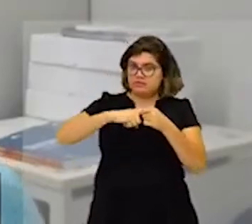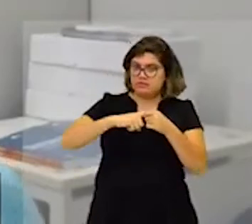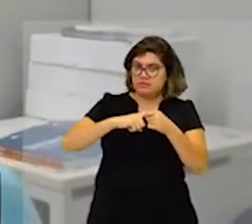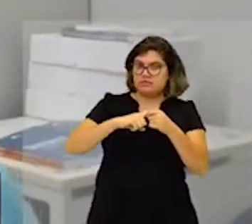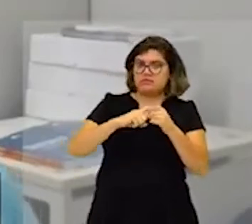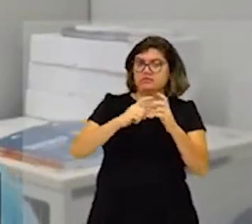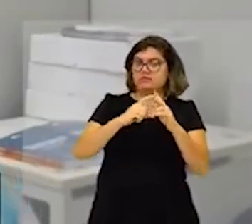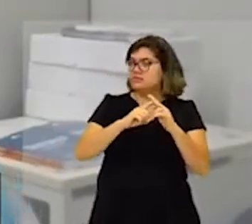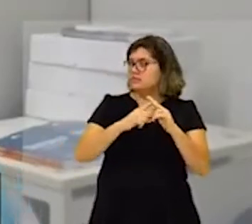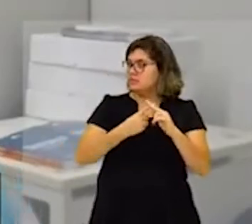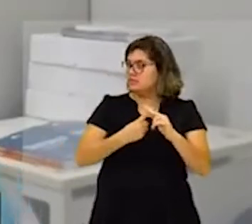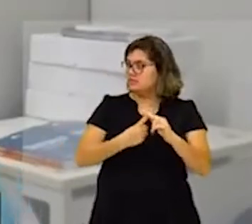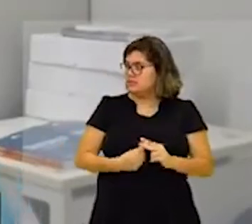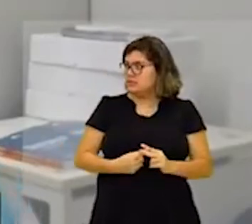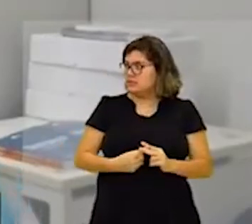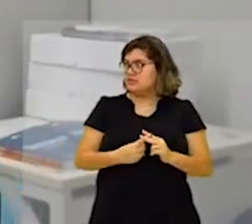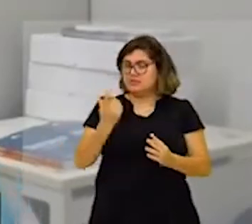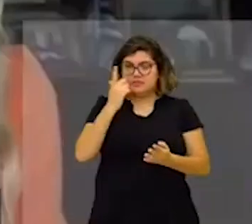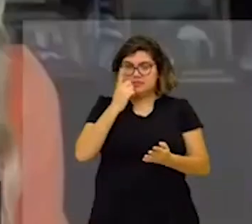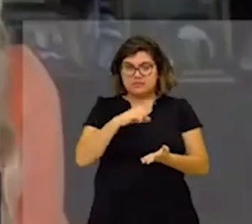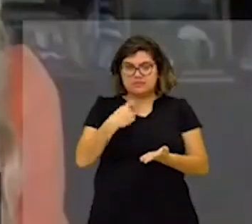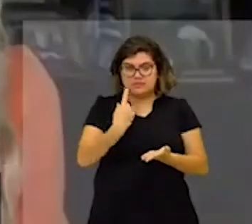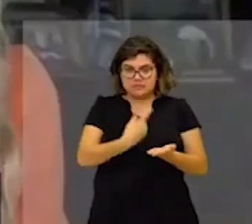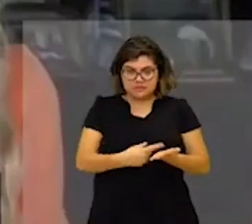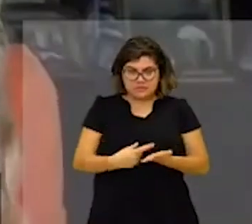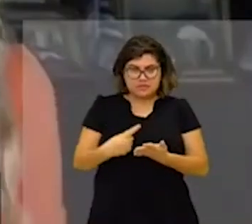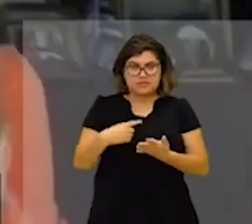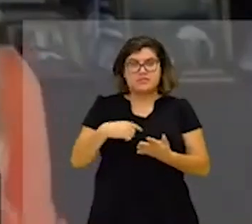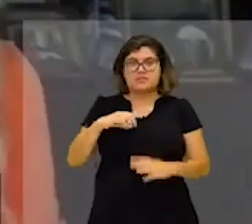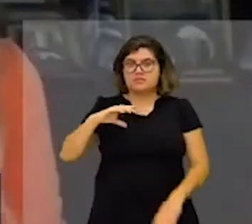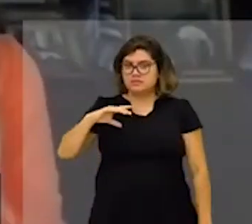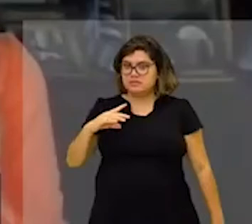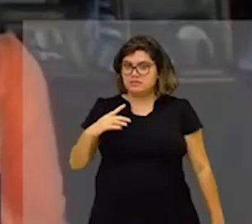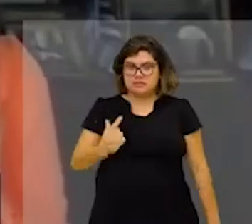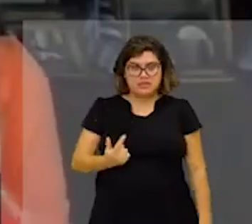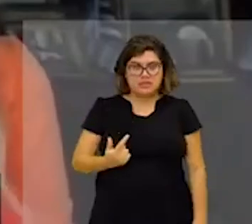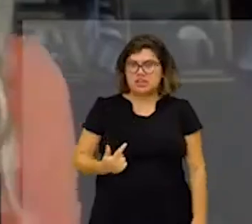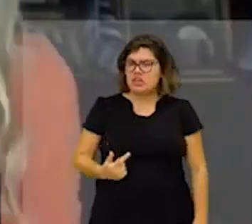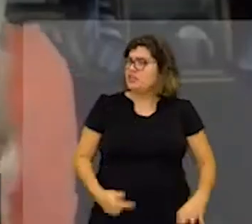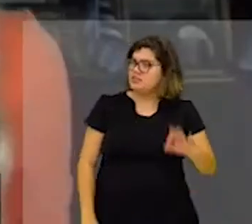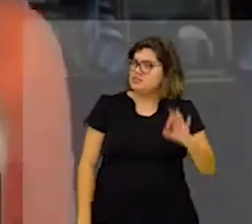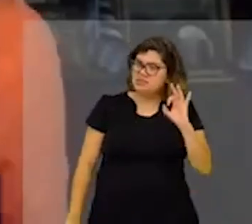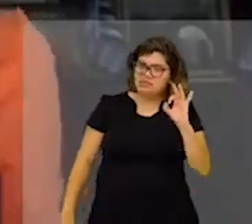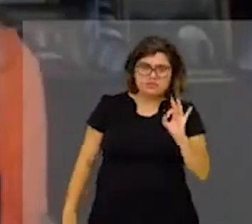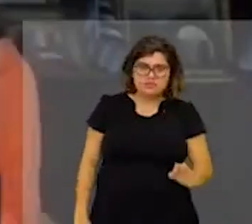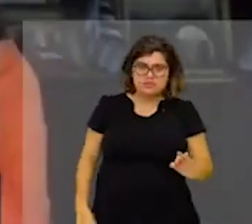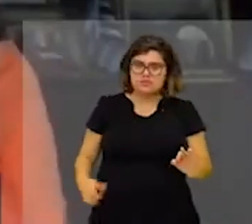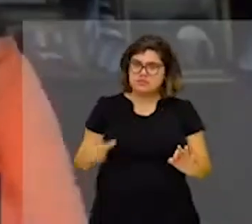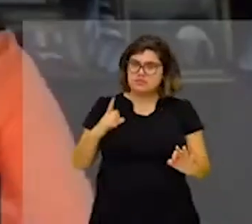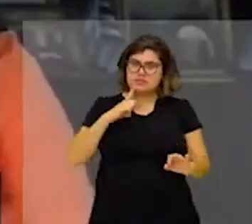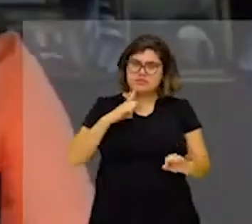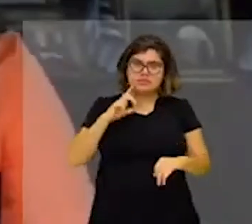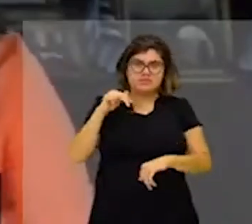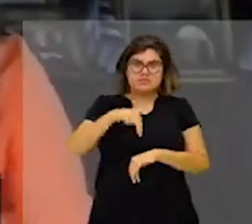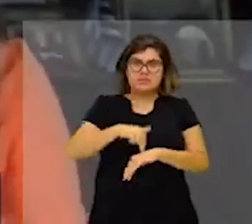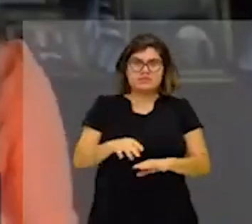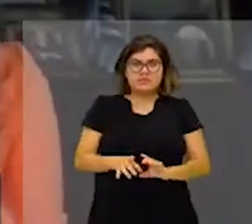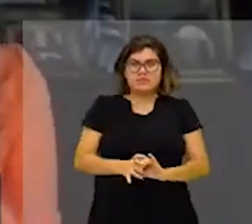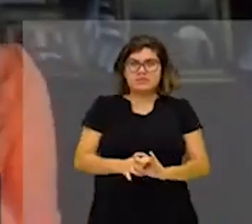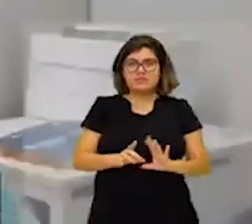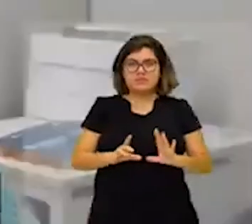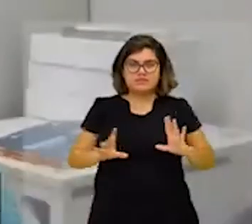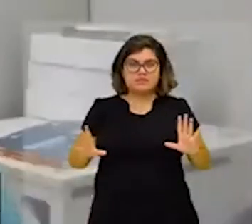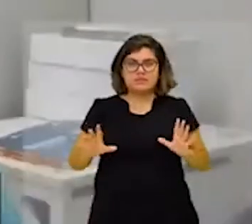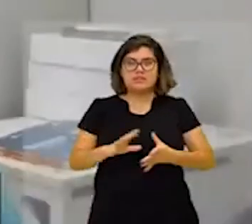a câmera eu pergunto se podemos dar para o cenário Agora com certeza tô aqui a disposição seja muito